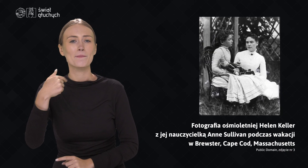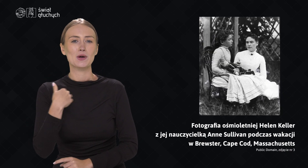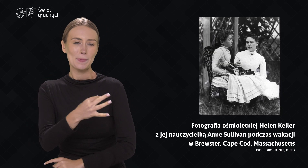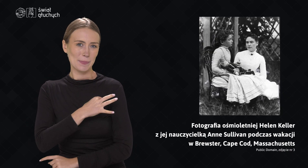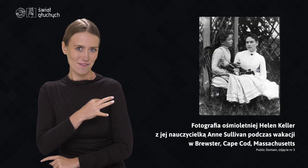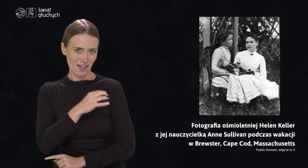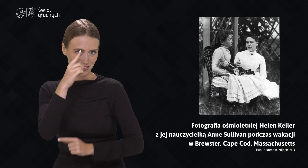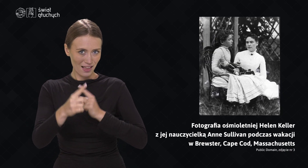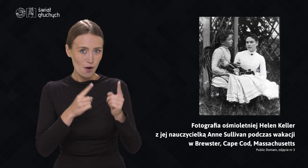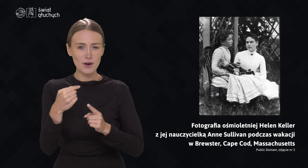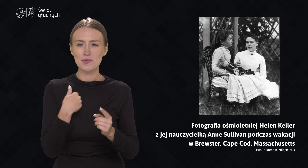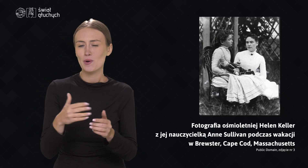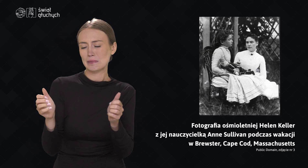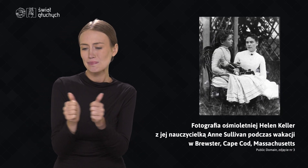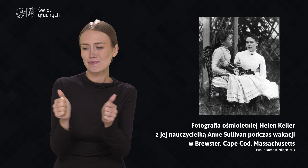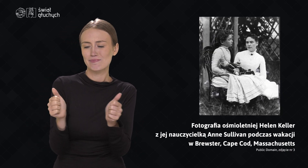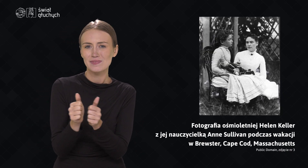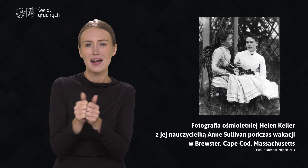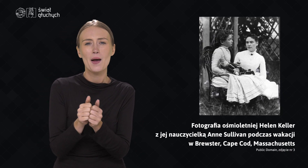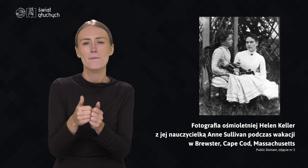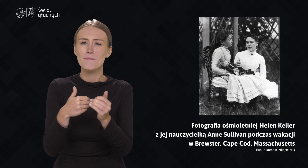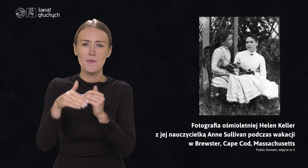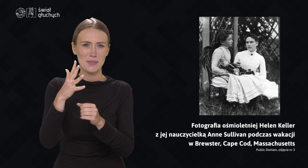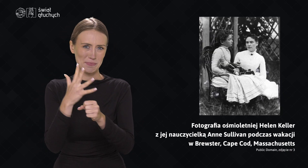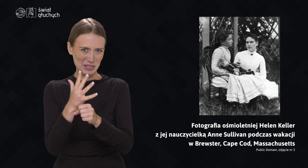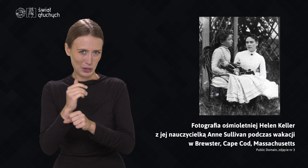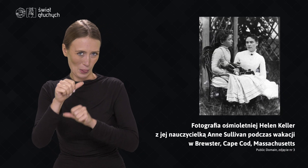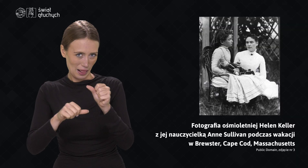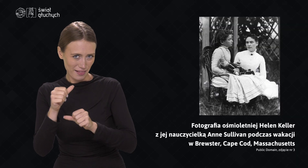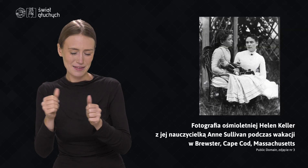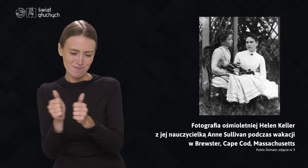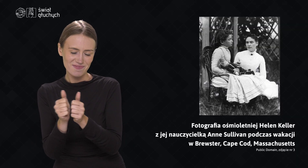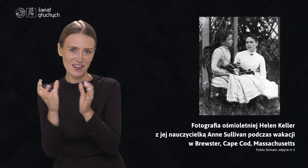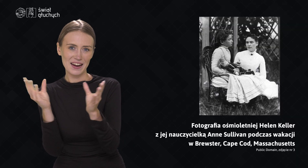która została jej prywatną nauczycielką i towarzyszyła jej przez niemal pół wieku.